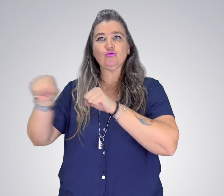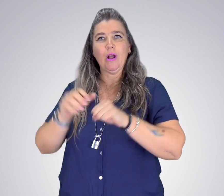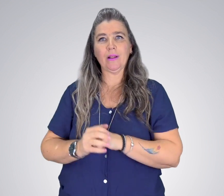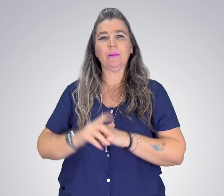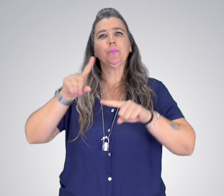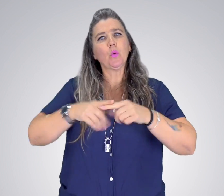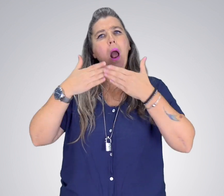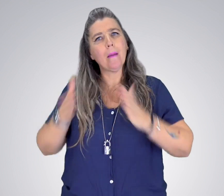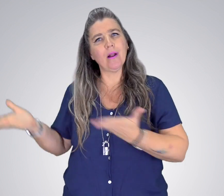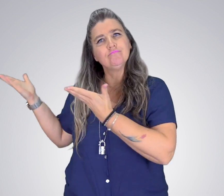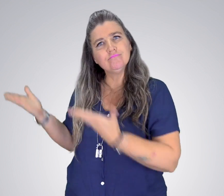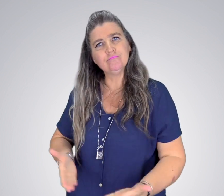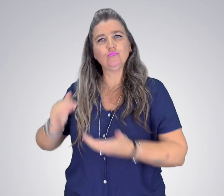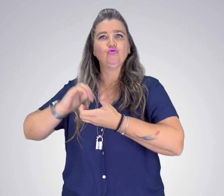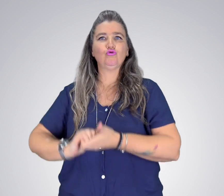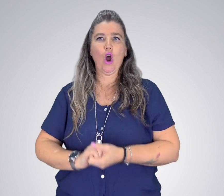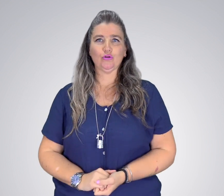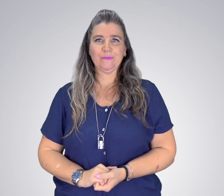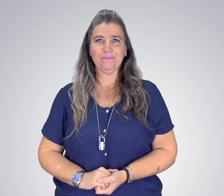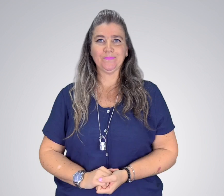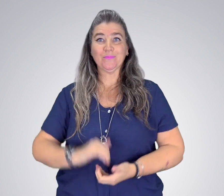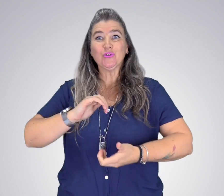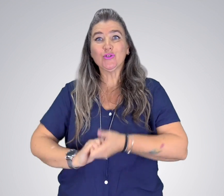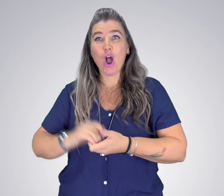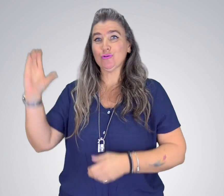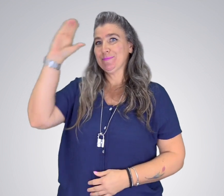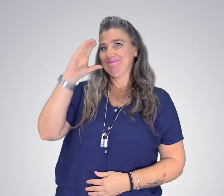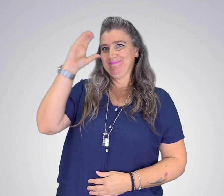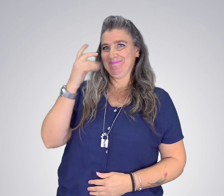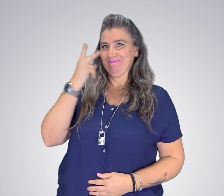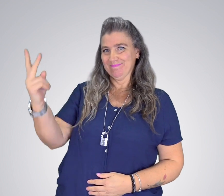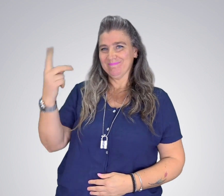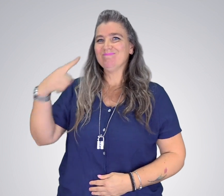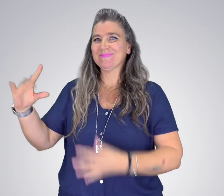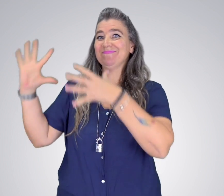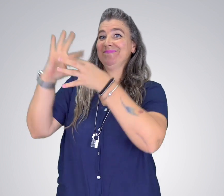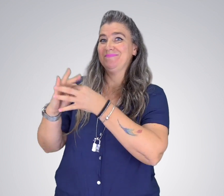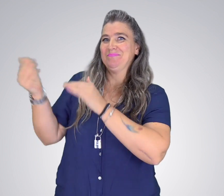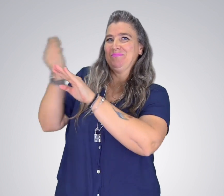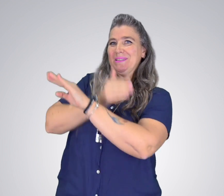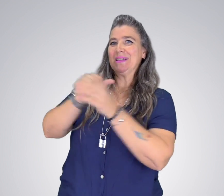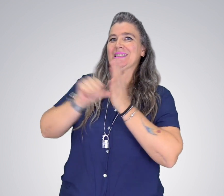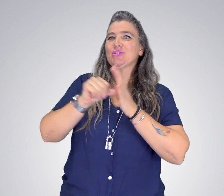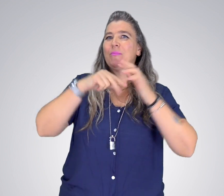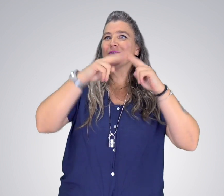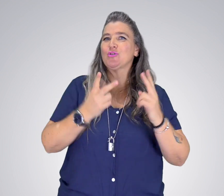riservata ai Dirigenti della Regione e aperta ai soci in qualità di osservatori. I soci saranno solo osservatori perché avranno già avuto la possibilità di discutere